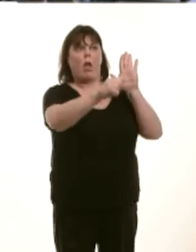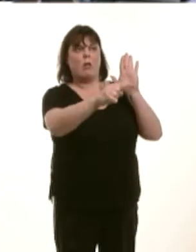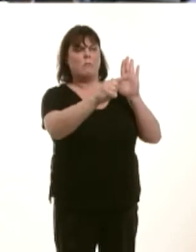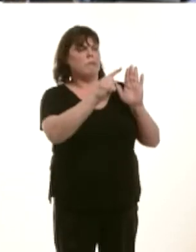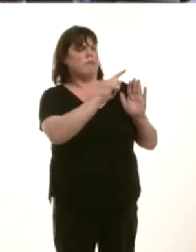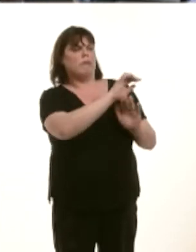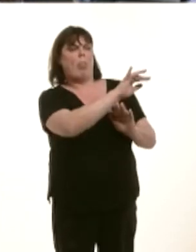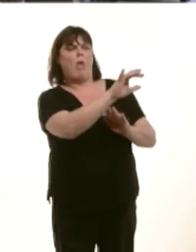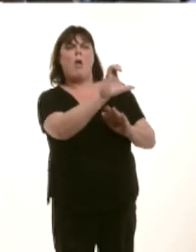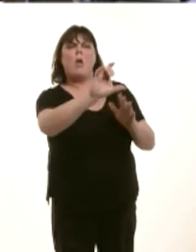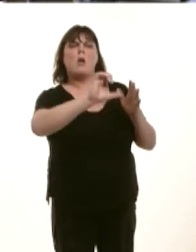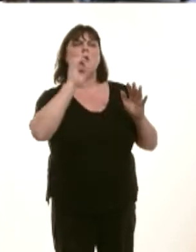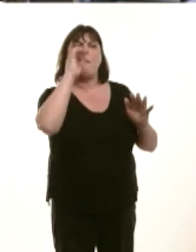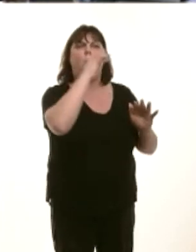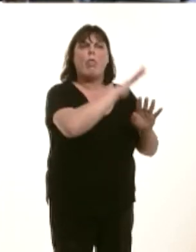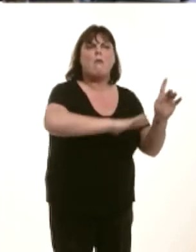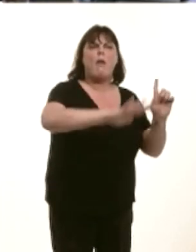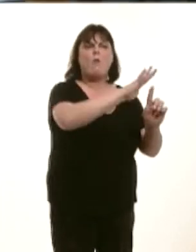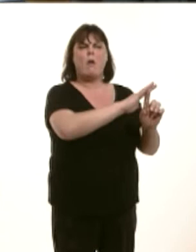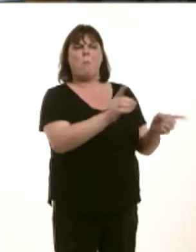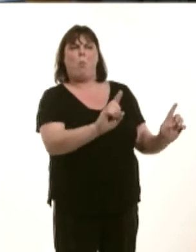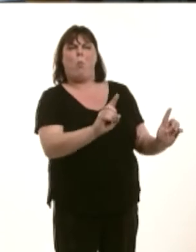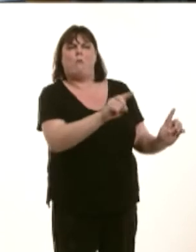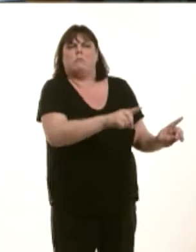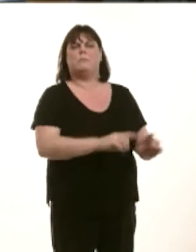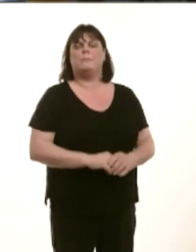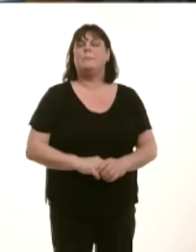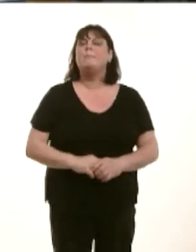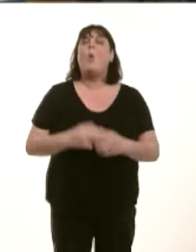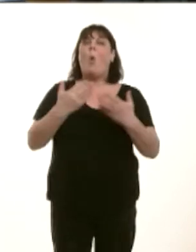Ofcom a Llywodraeth y Deyrnas Unedig, sydd yn gyfrifol, wrth gwrs, am wellaír sefyllfa.